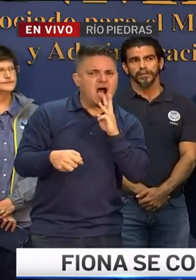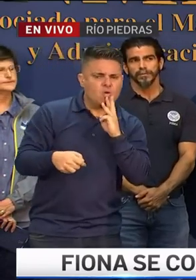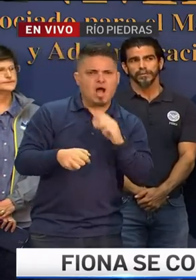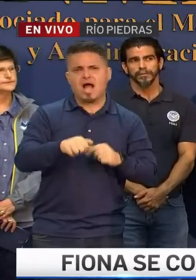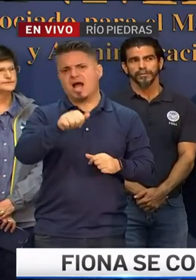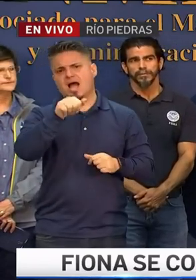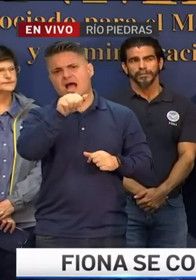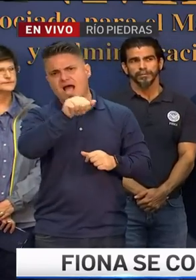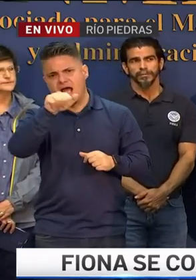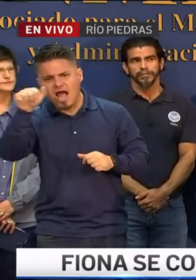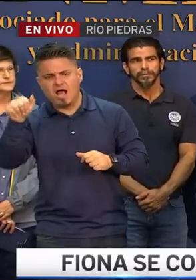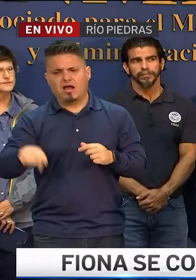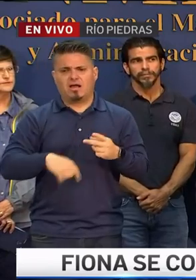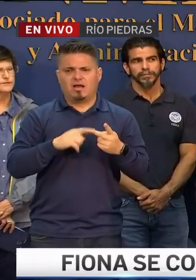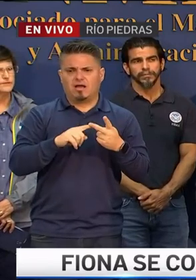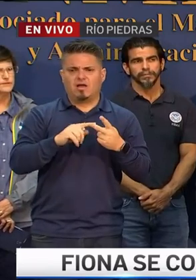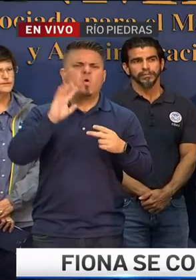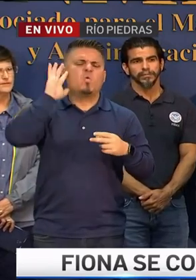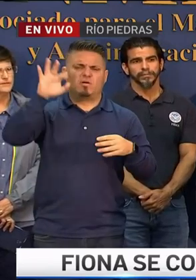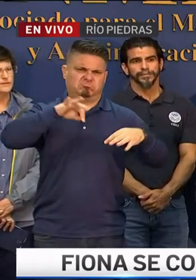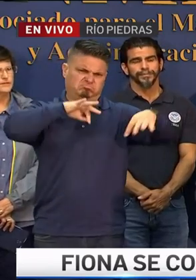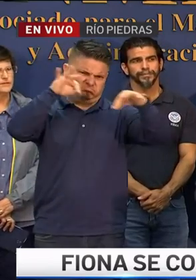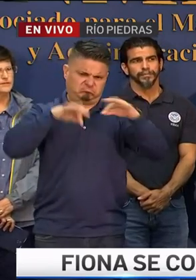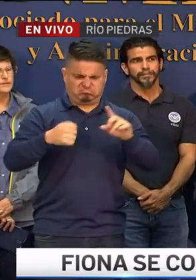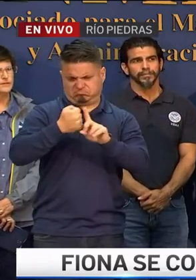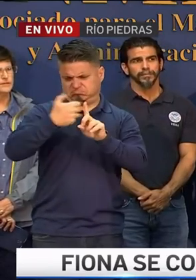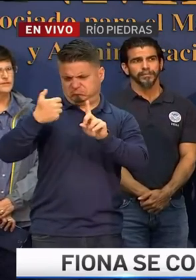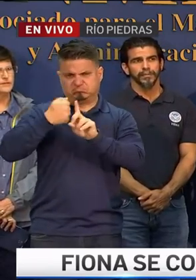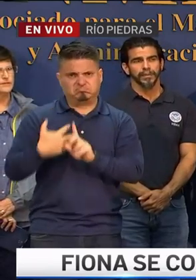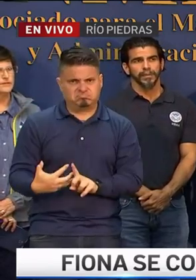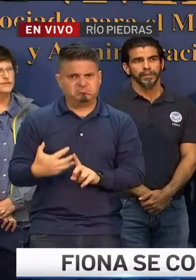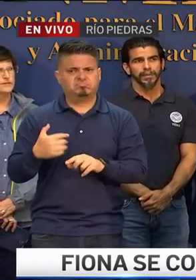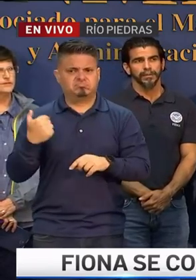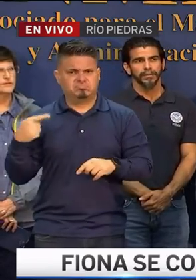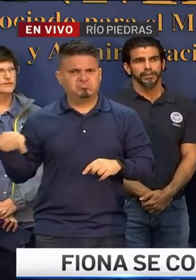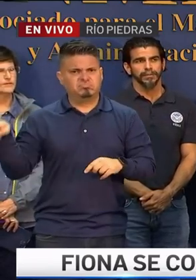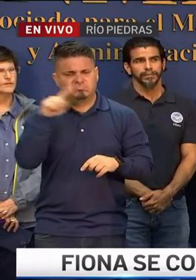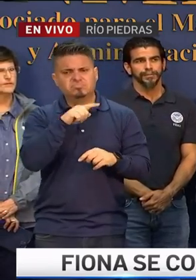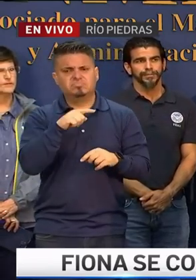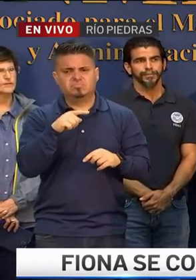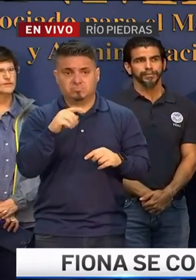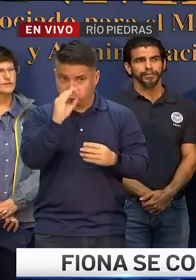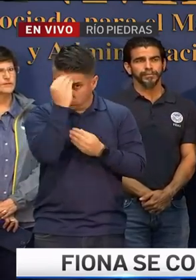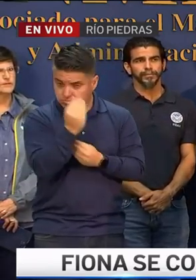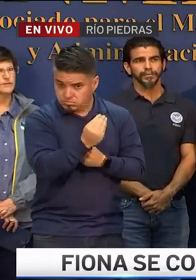INMEDIATAMENTE.